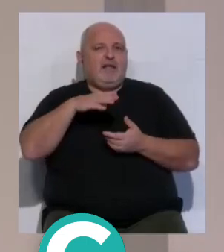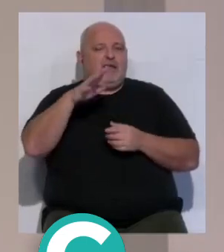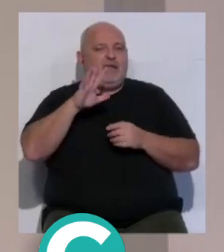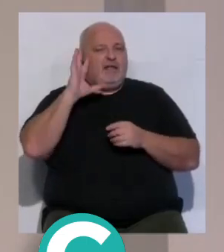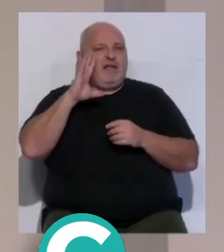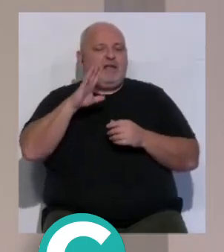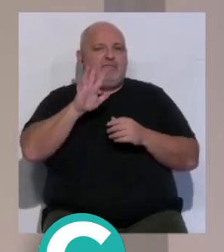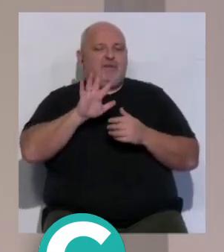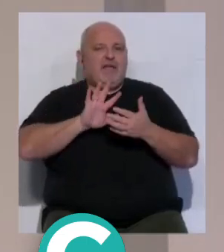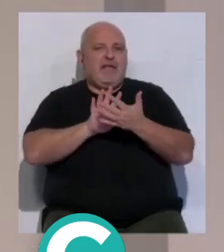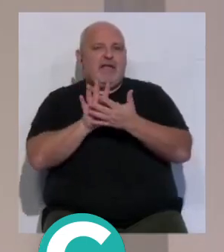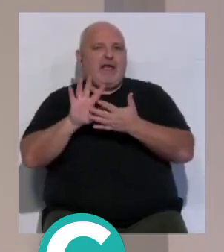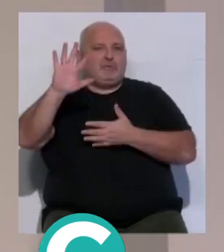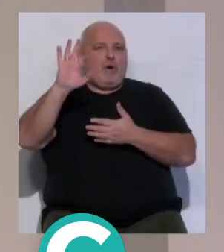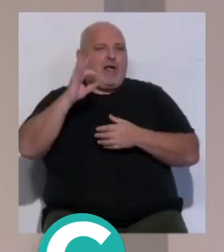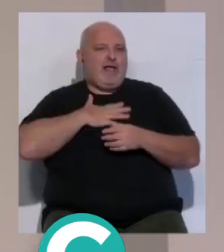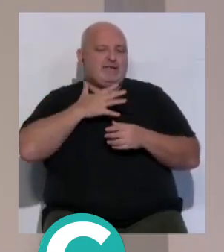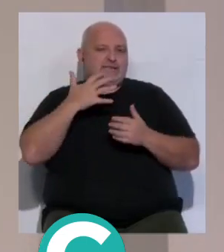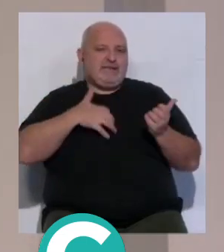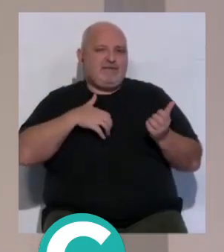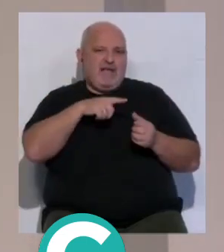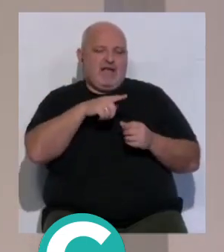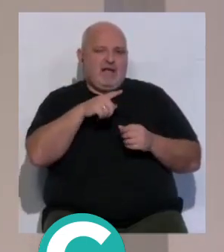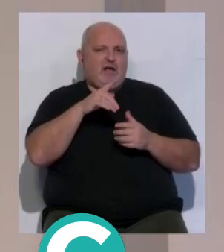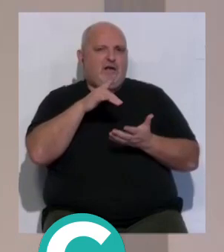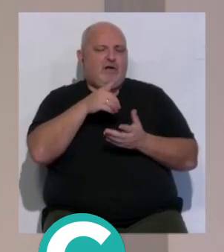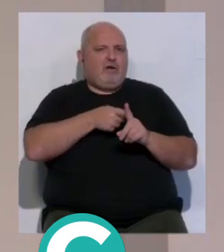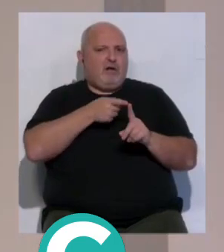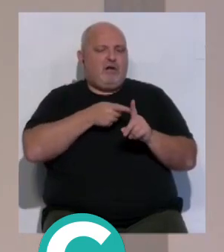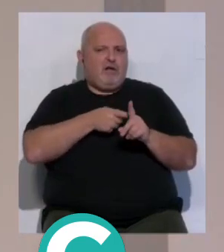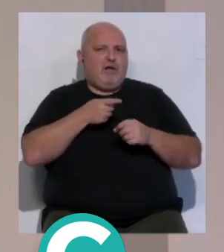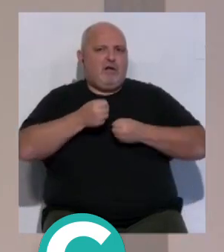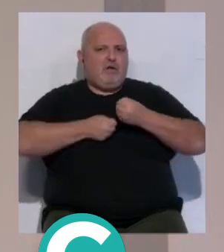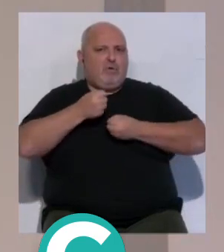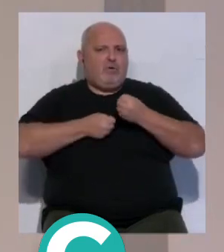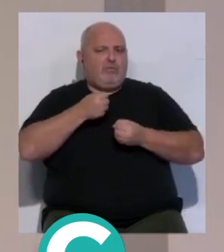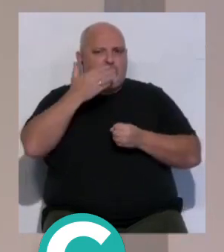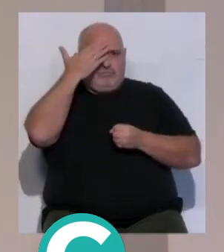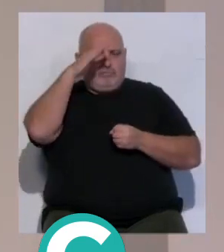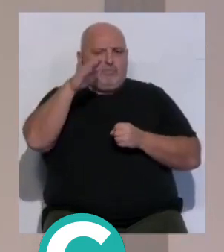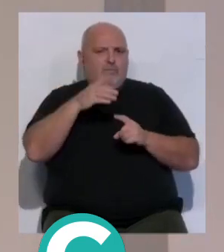cartuja era un escenario en el que finalizaban pruebas como la maratón que se utilizó para el